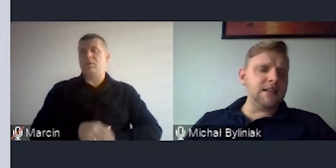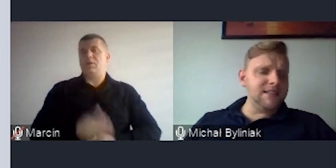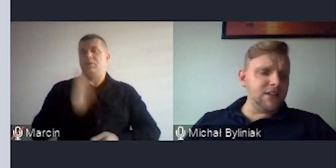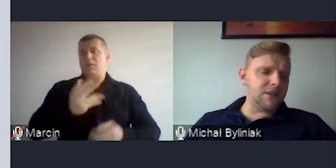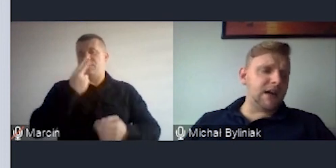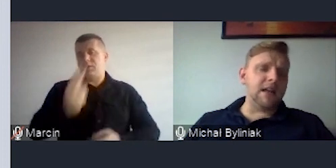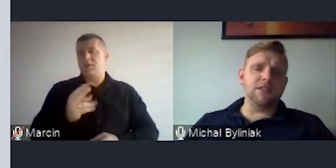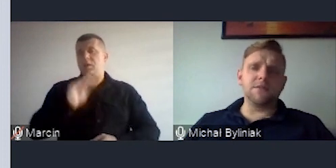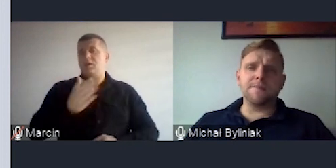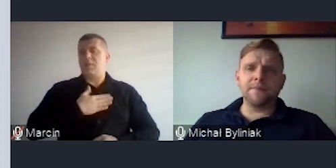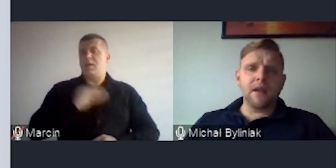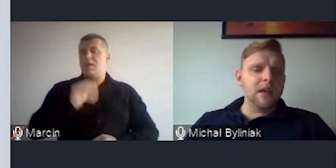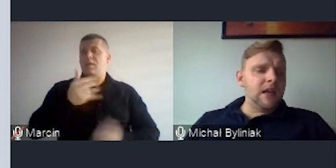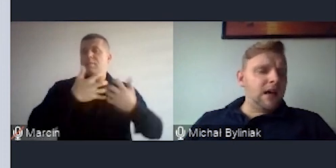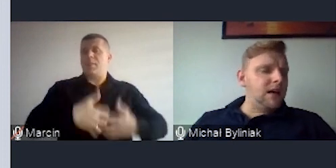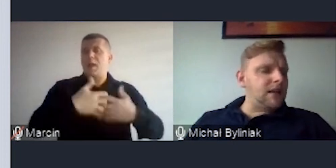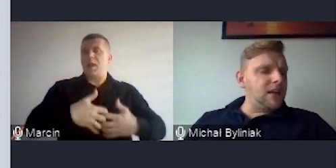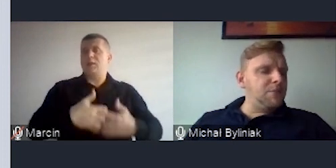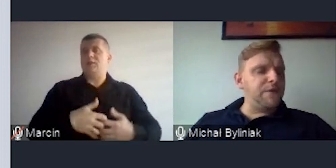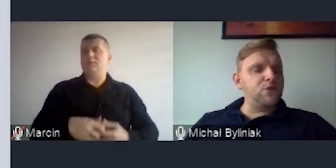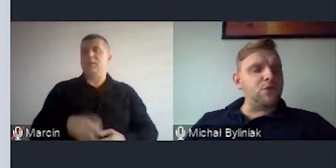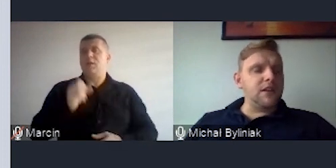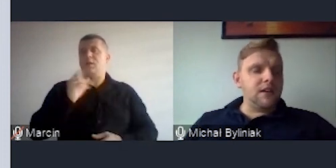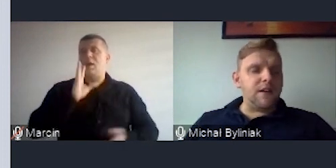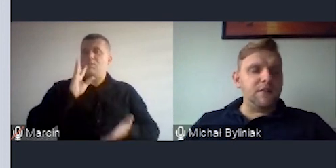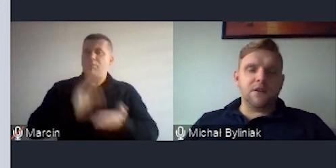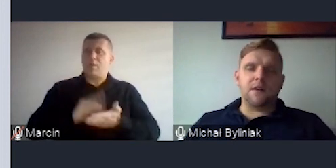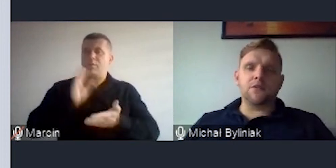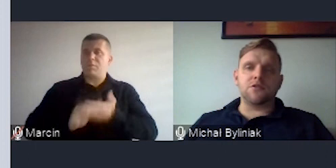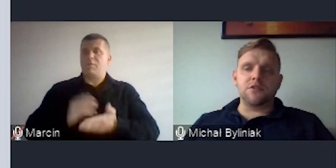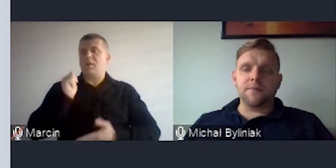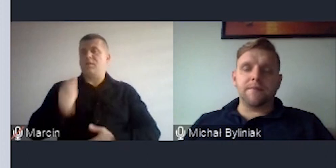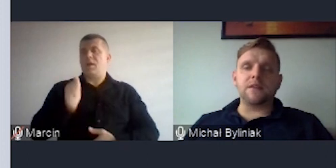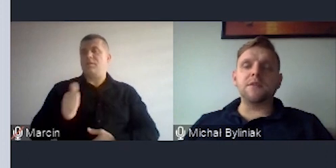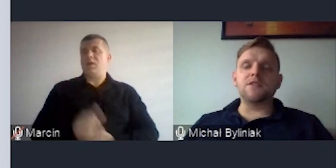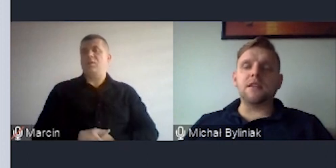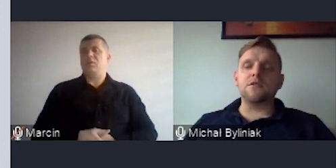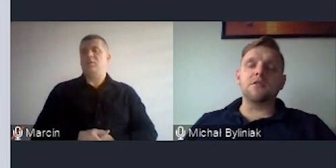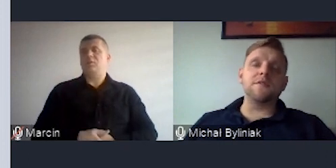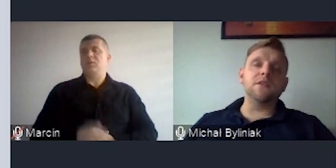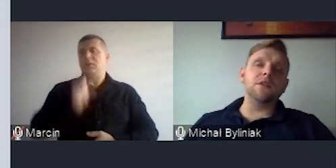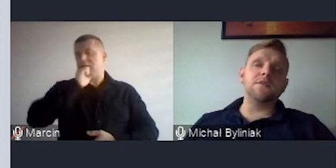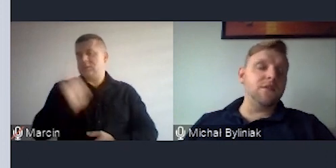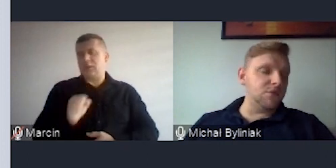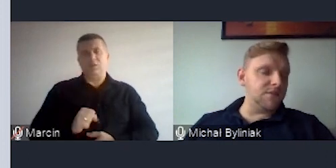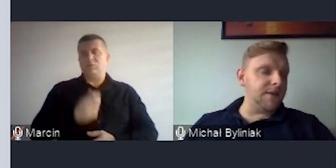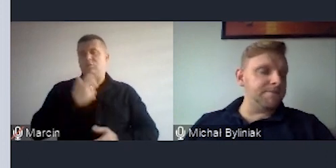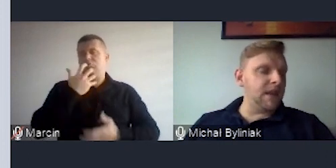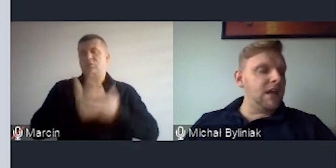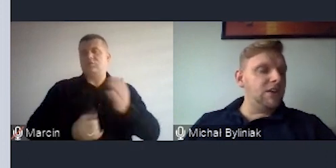Jest jeszcze mechanizm takiej powtórnej kwalifikowalności, natomiast rzadko stosowany u nas w województwie,